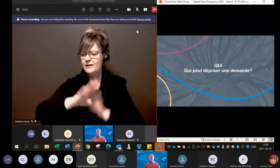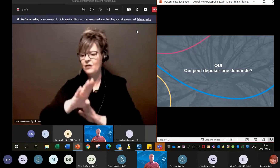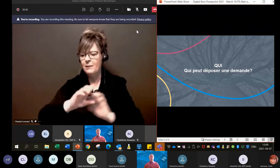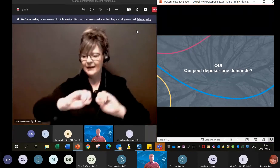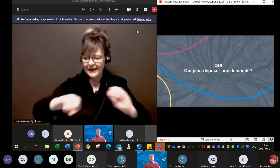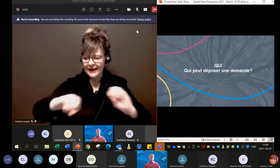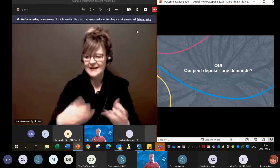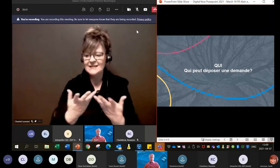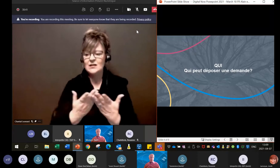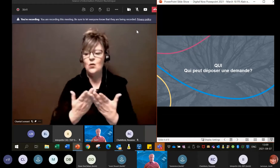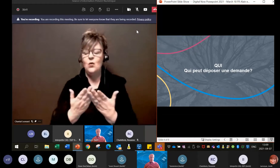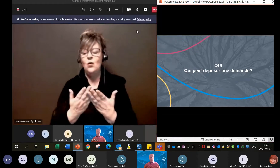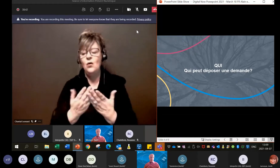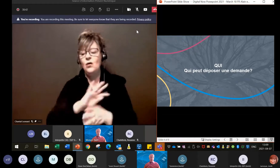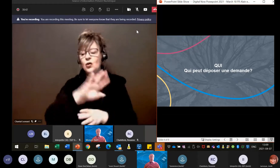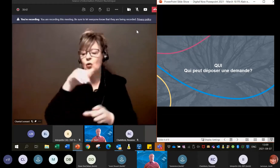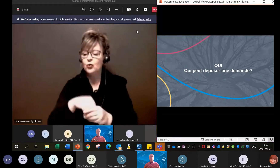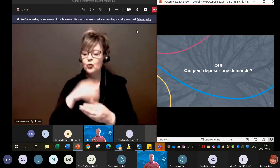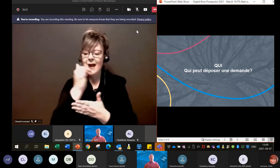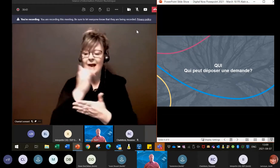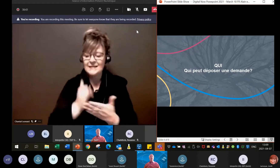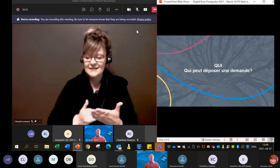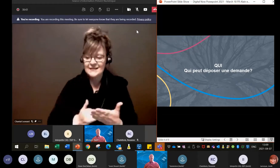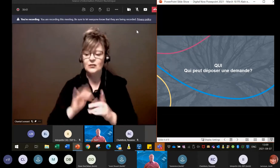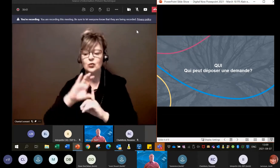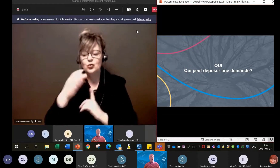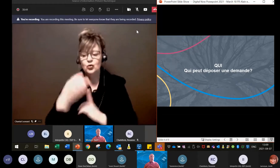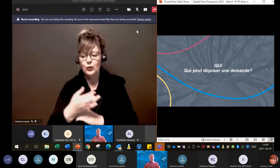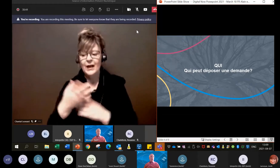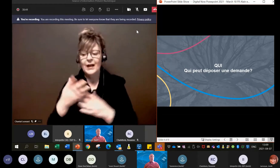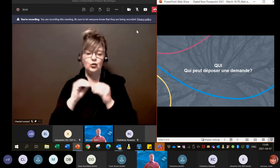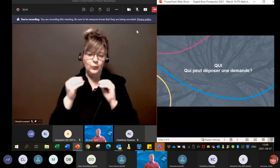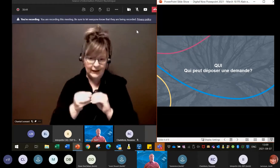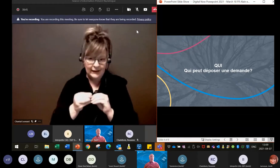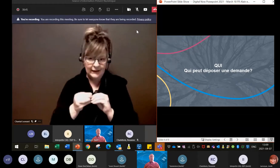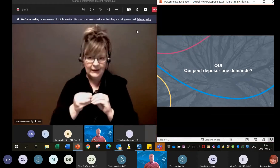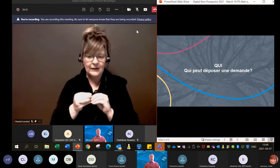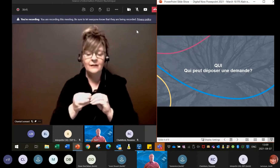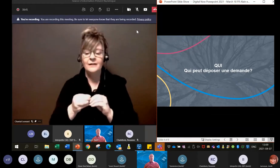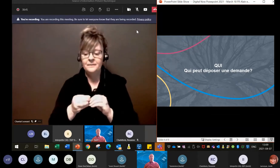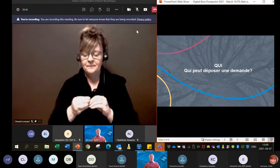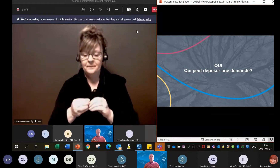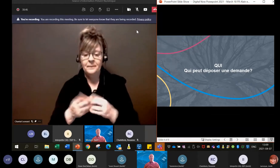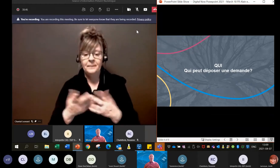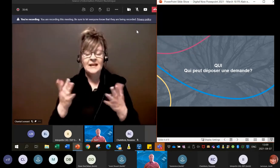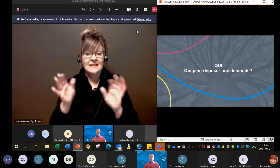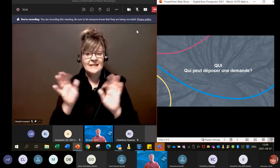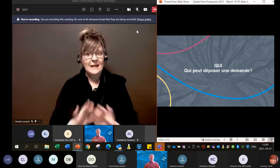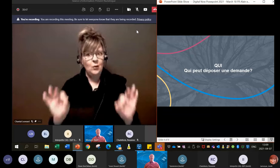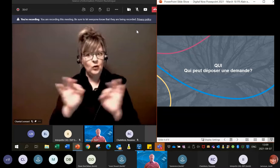numériques. Très important : le projet